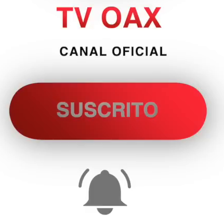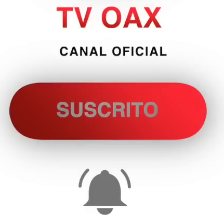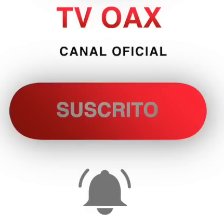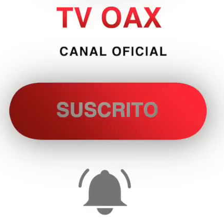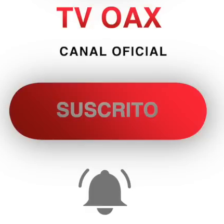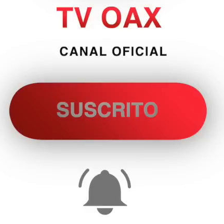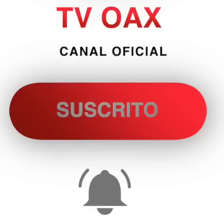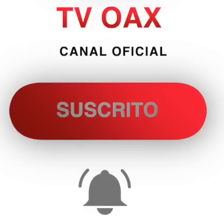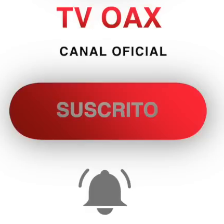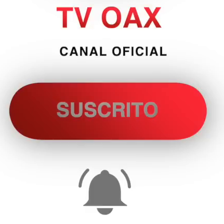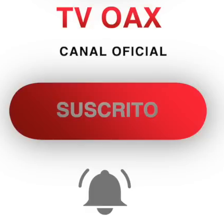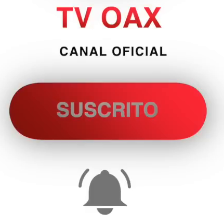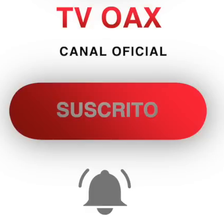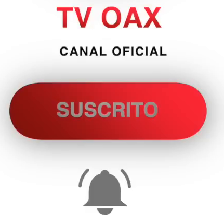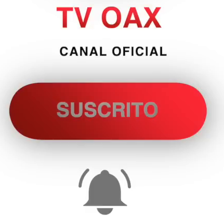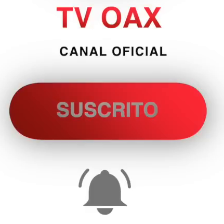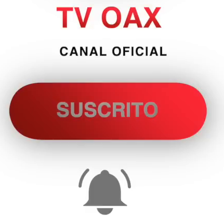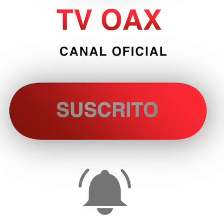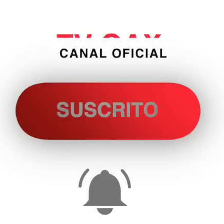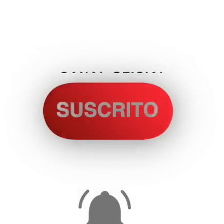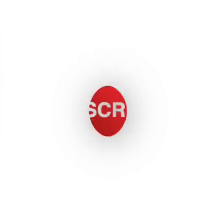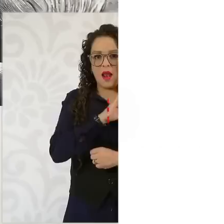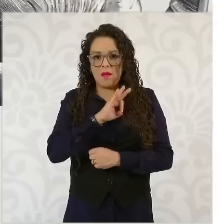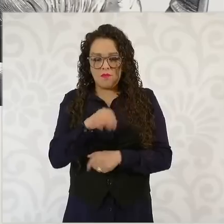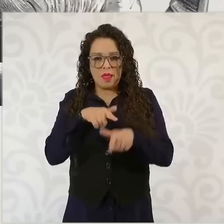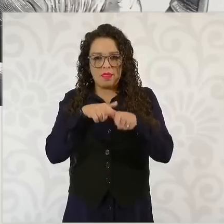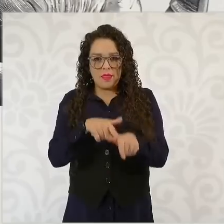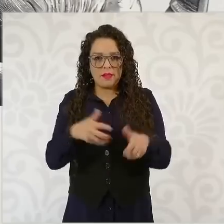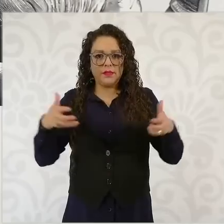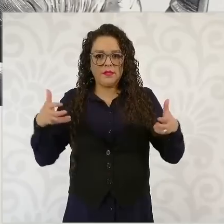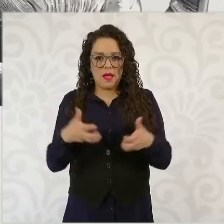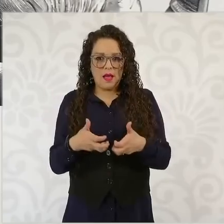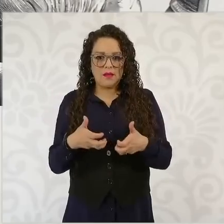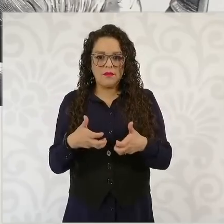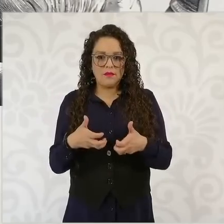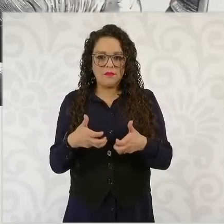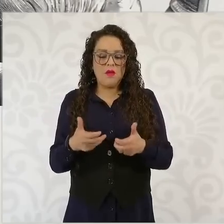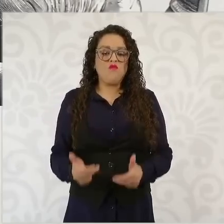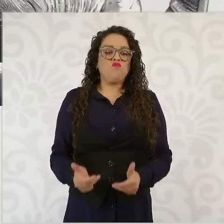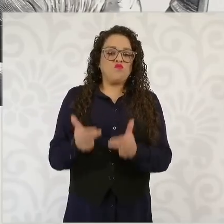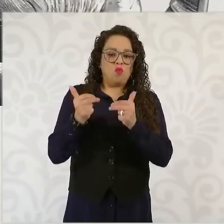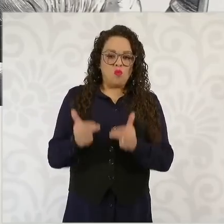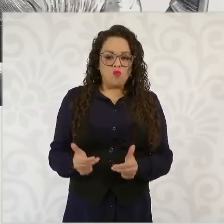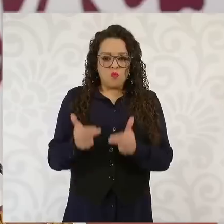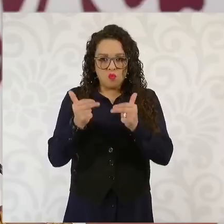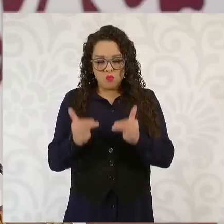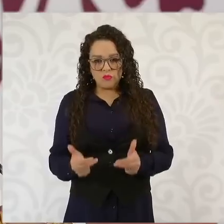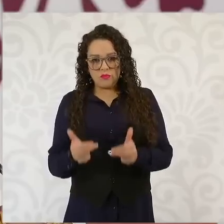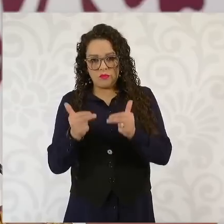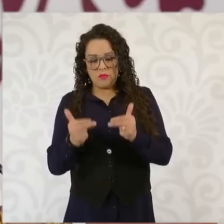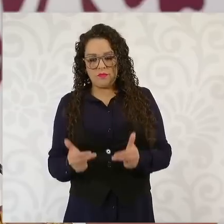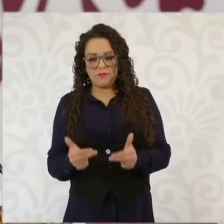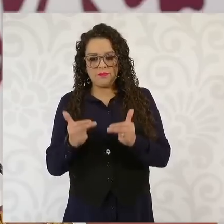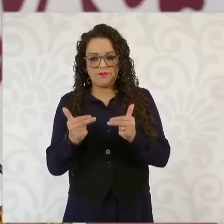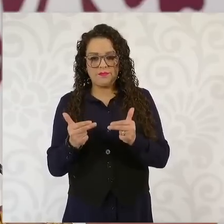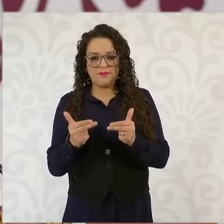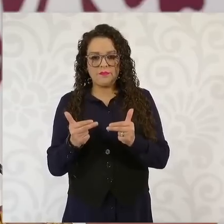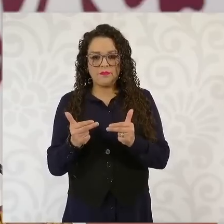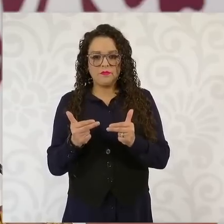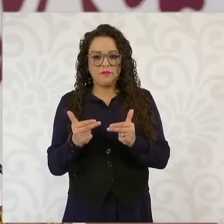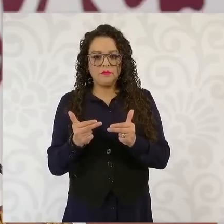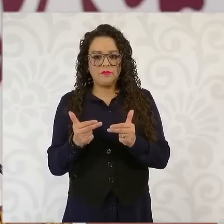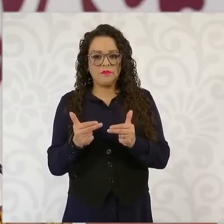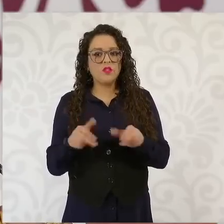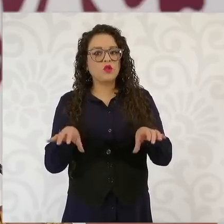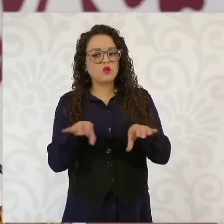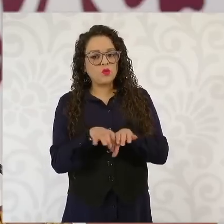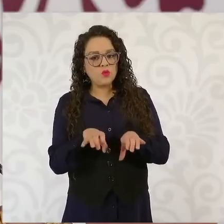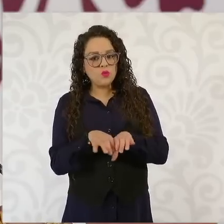tipo de de embates mediante la adaptabilidad y también eh Pues innovando procesos que nos